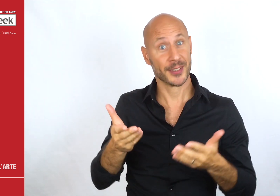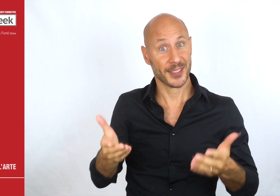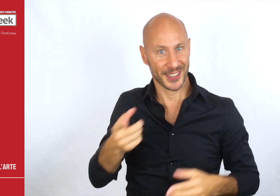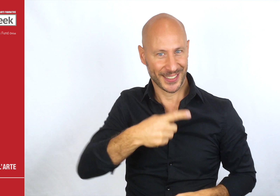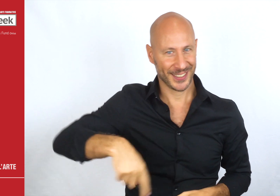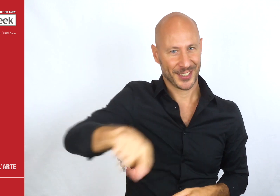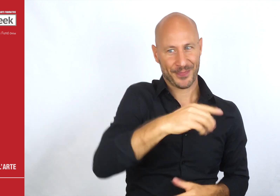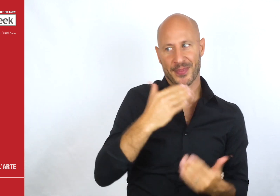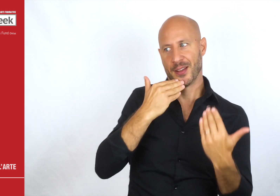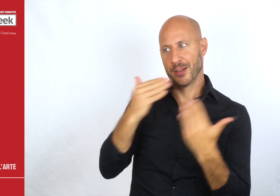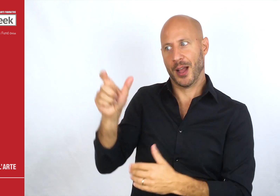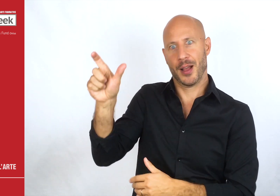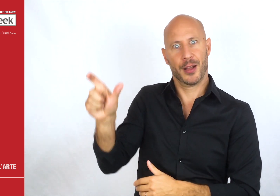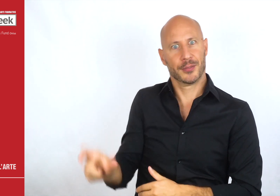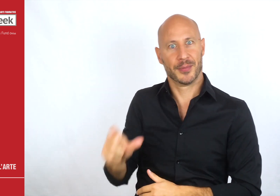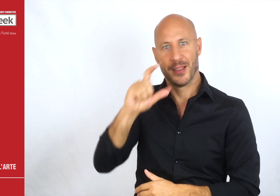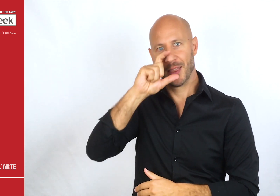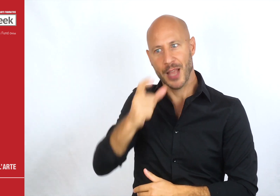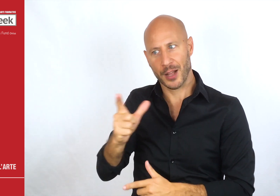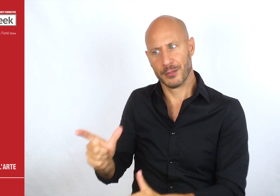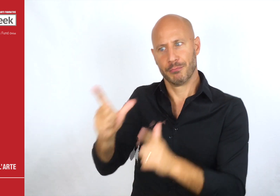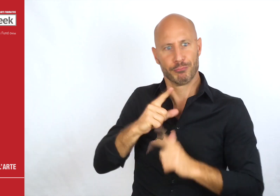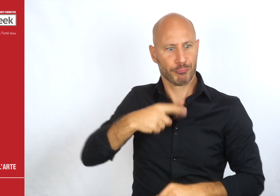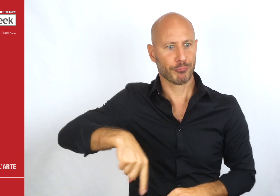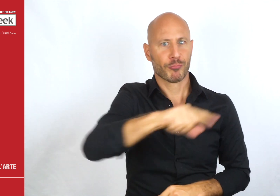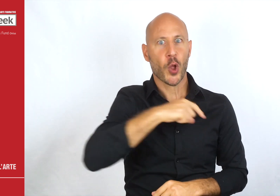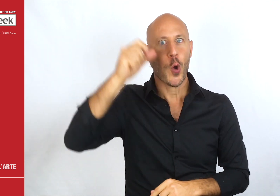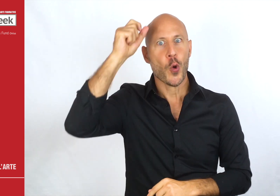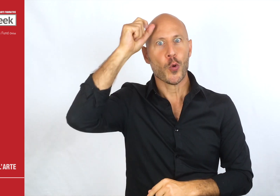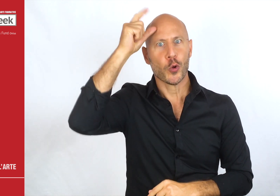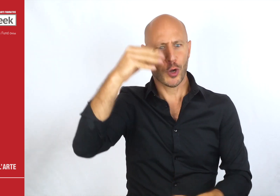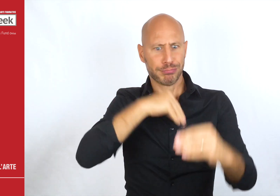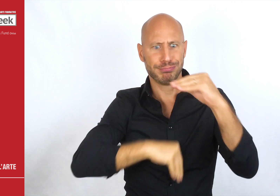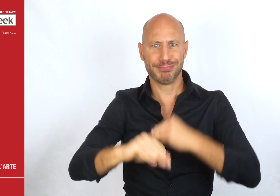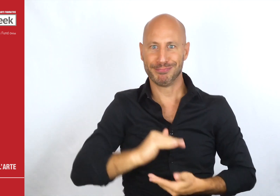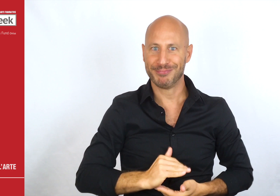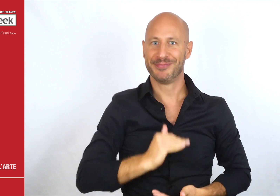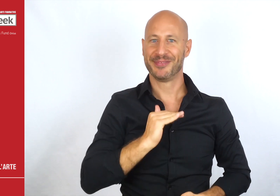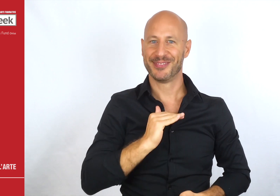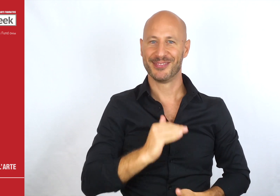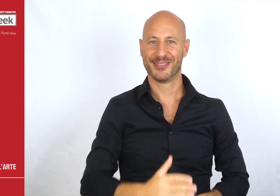Ringraziamo Dante per averci trasmesso un ricco patrimonio culturale.